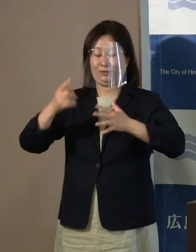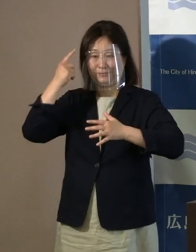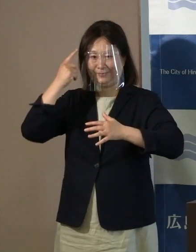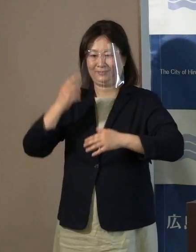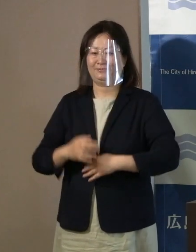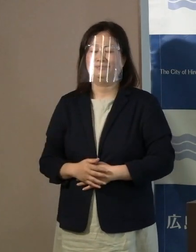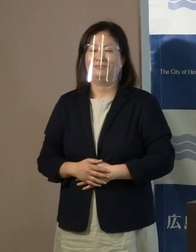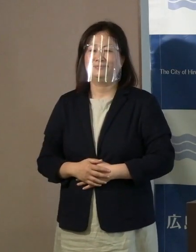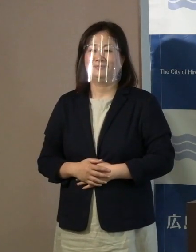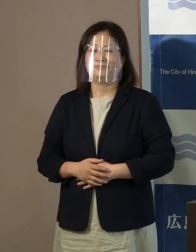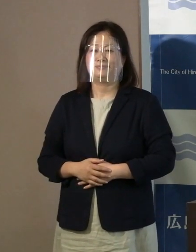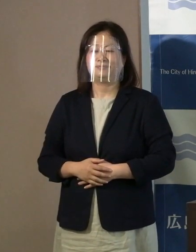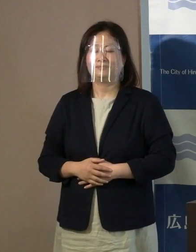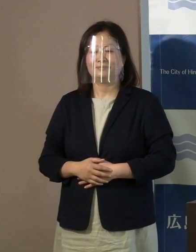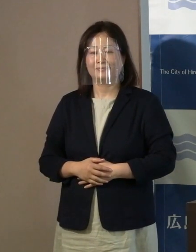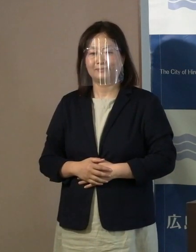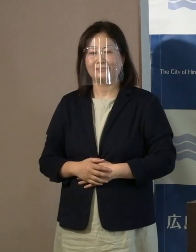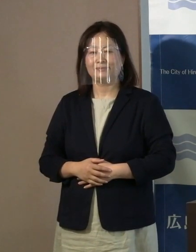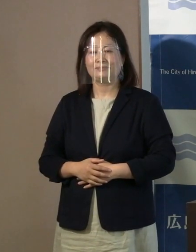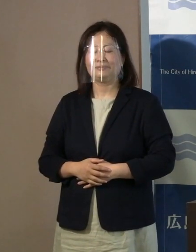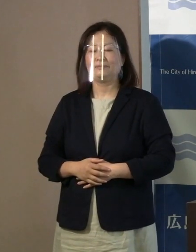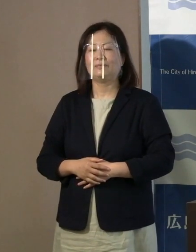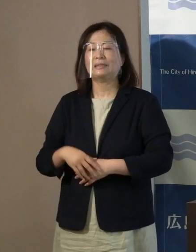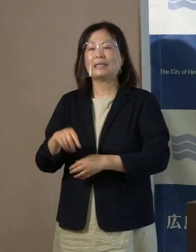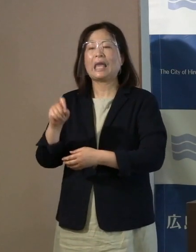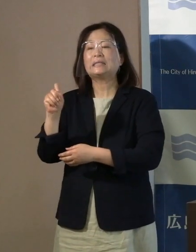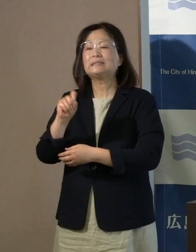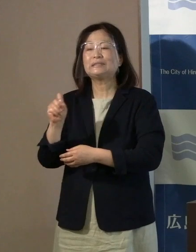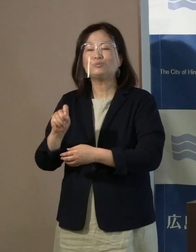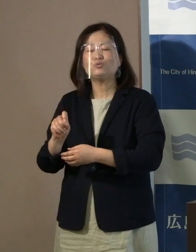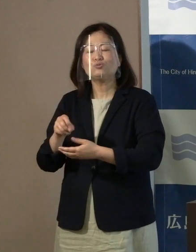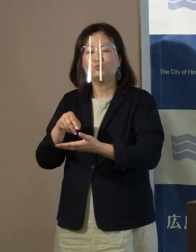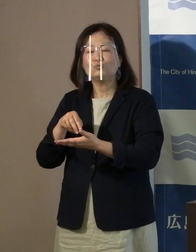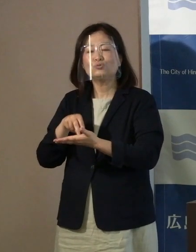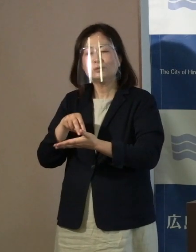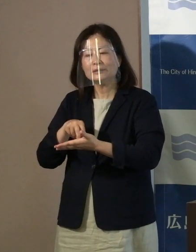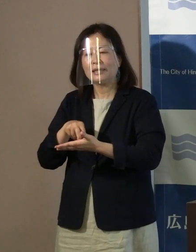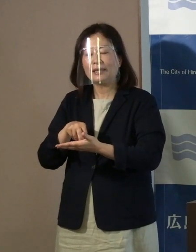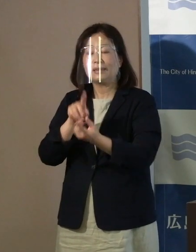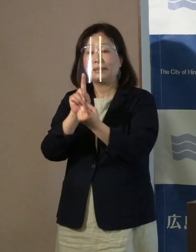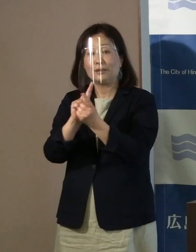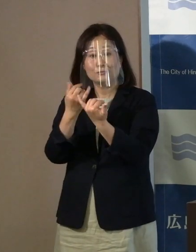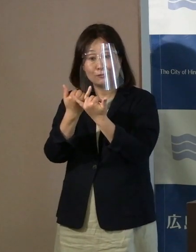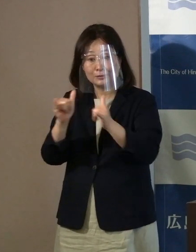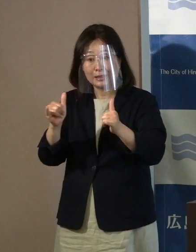つまり義務的なもので 対象者全員がやるということが